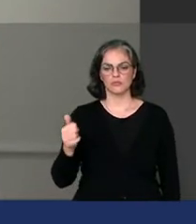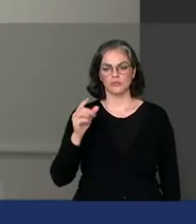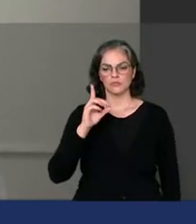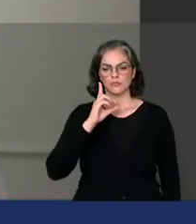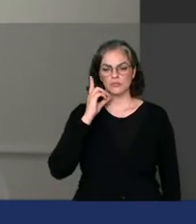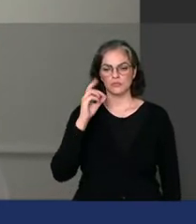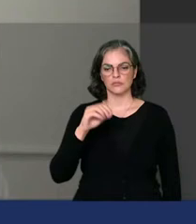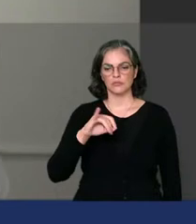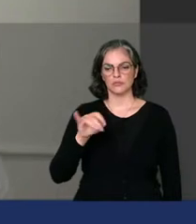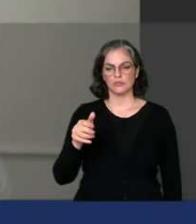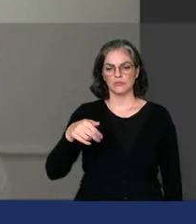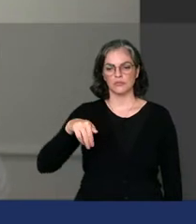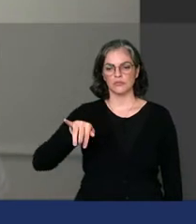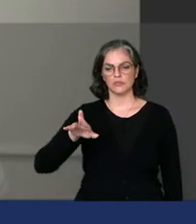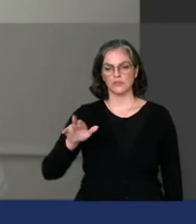LEITURA, RELATÓRIO, 1518 DE 2021, AUTORIA DA DEPUTADA